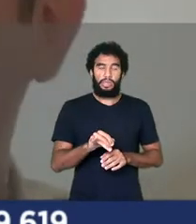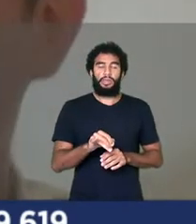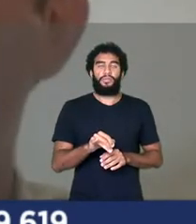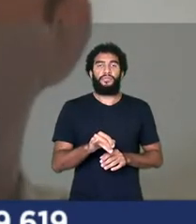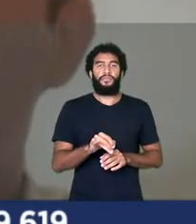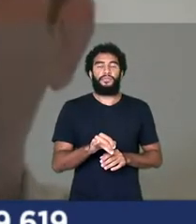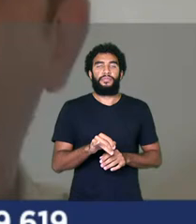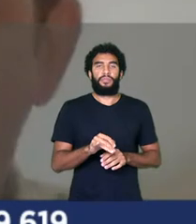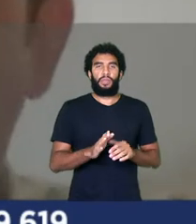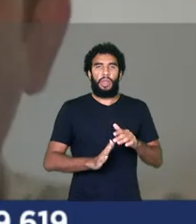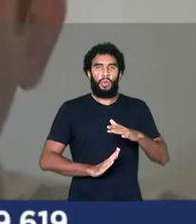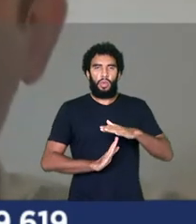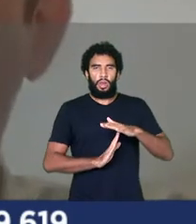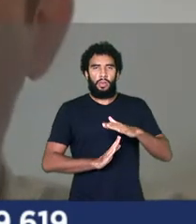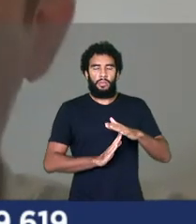SÓ UM CASSINO. RETIRANDO, SUPRIMINDO ESSA LIMITAÇÃO